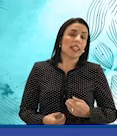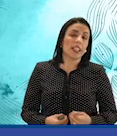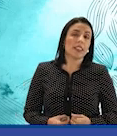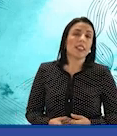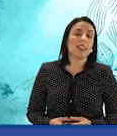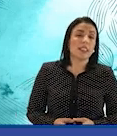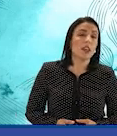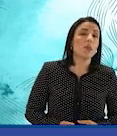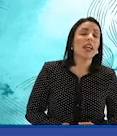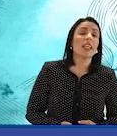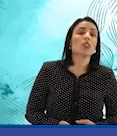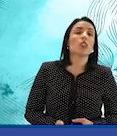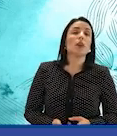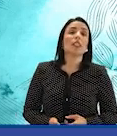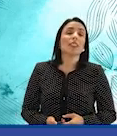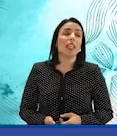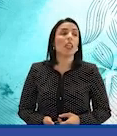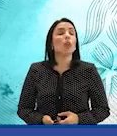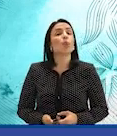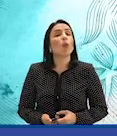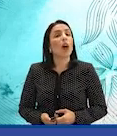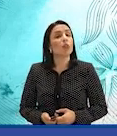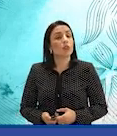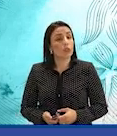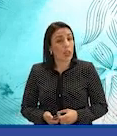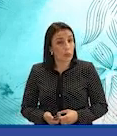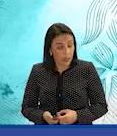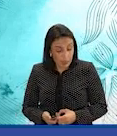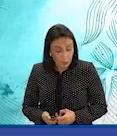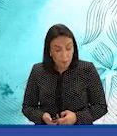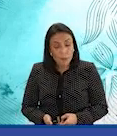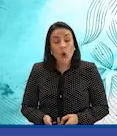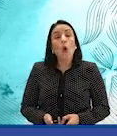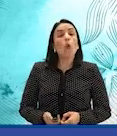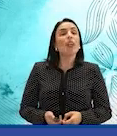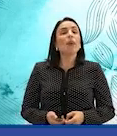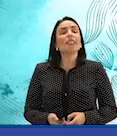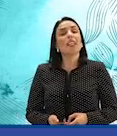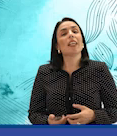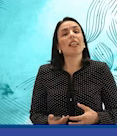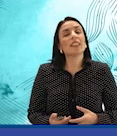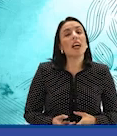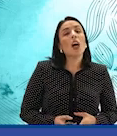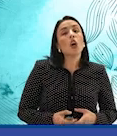el 30 de setiembre, estos deben de ser improbados totalmente. Una vez que ingresa